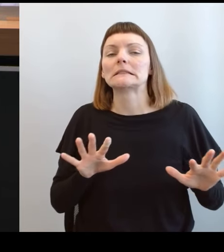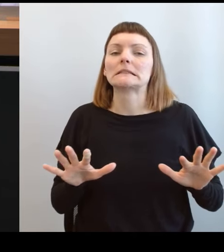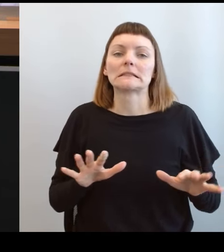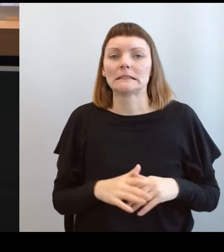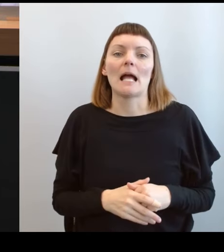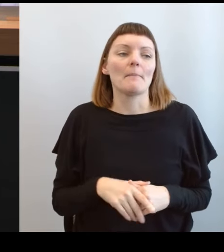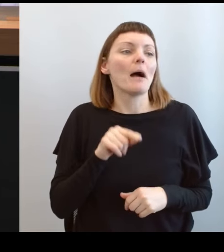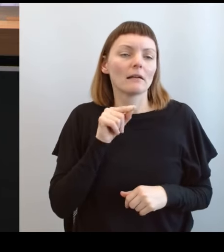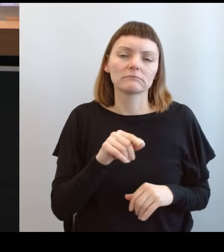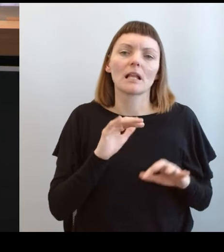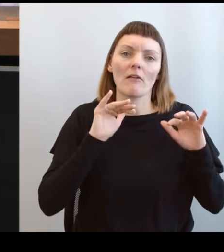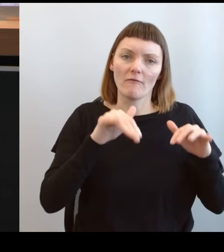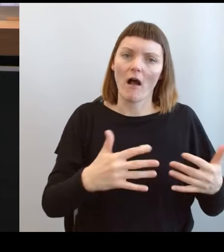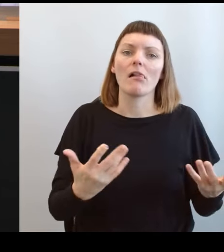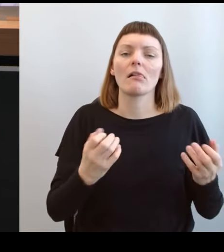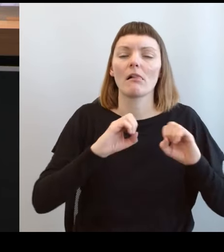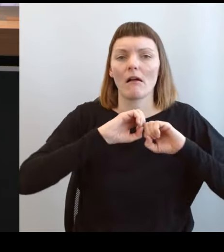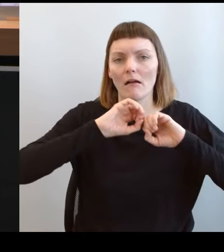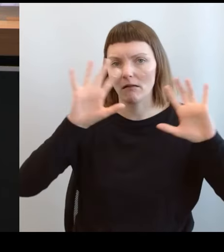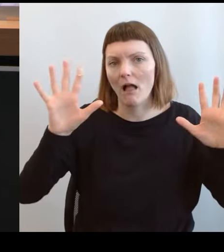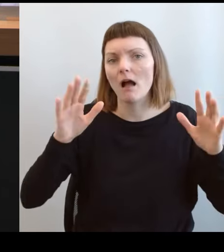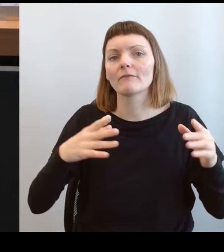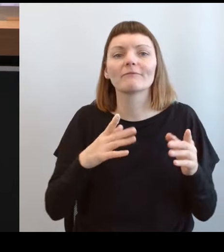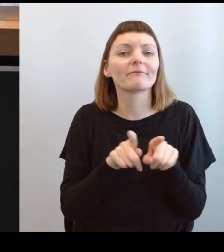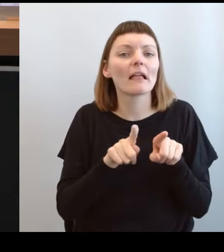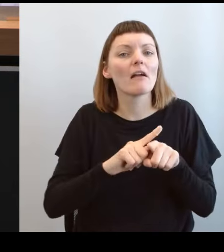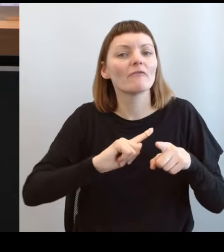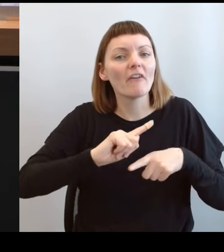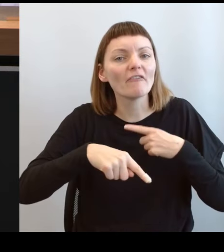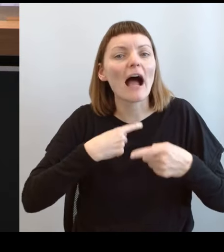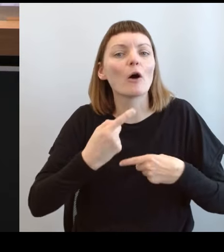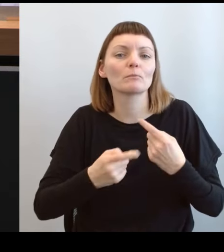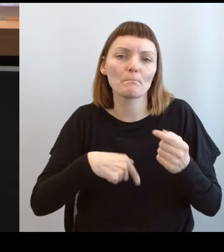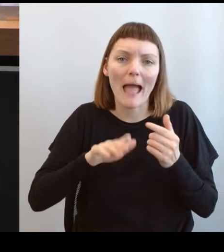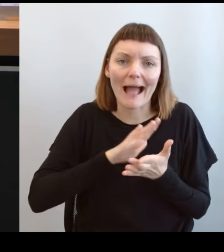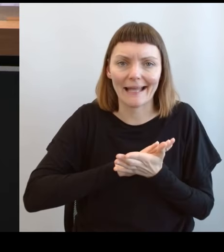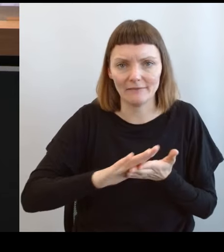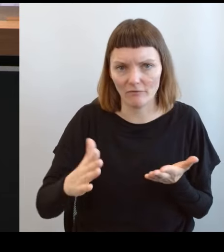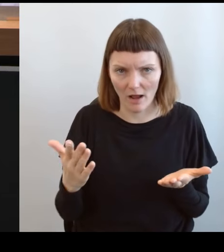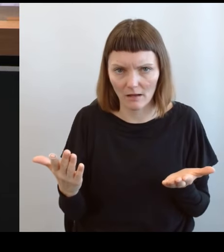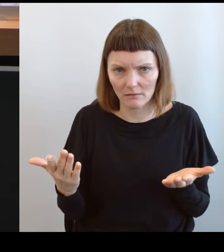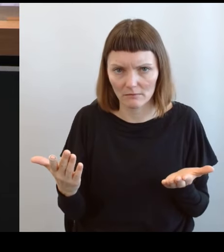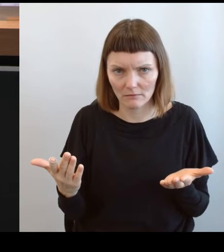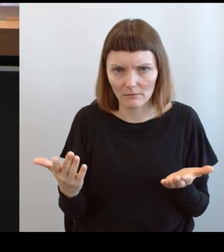Verfahrensvereinfachung, die an verschiedenen Stellen wirksam wird. Deswegen finden wir das gut.